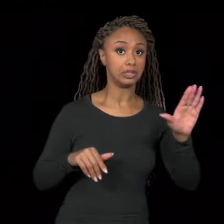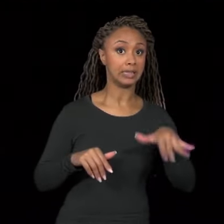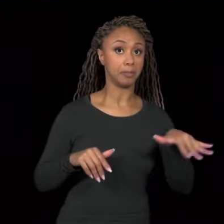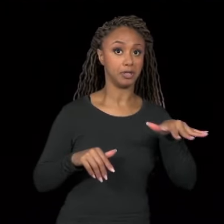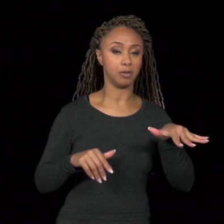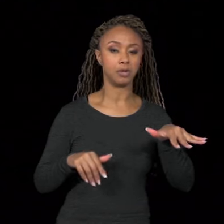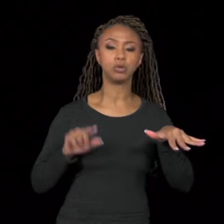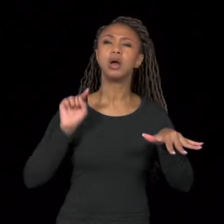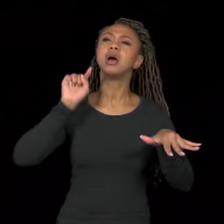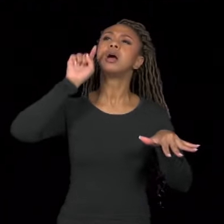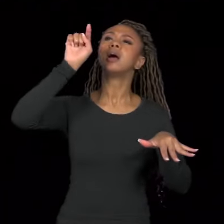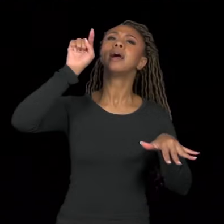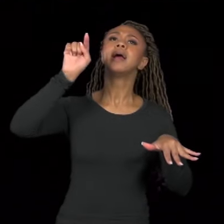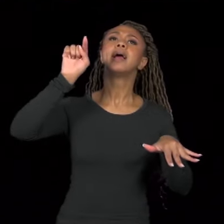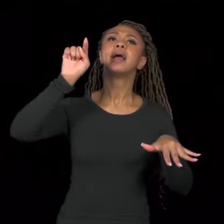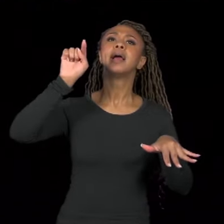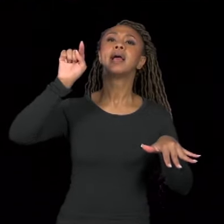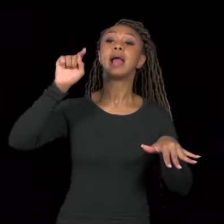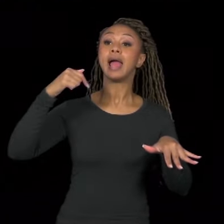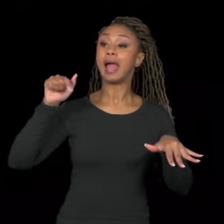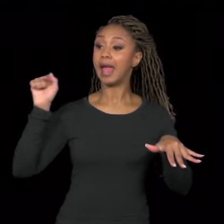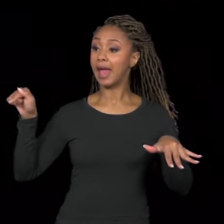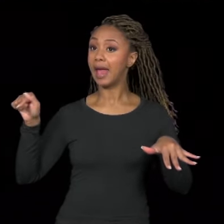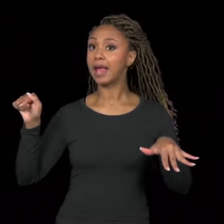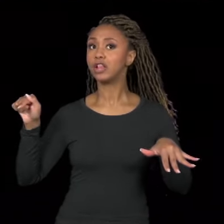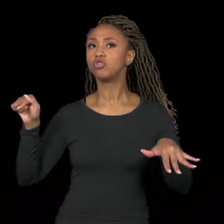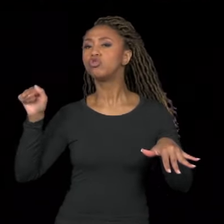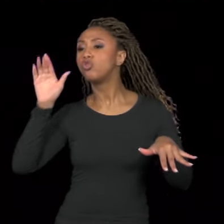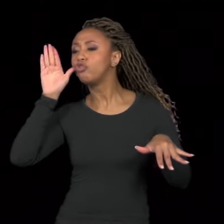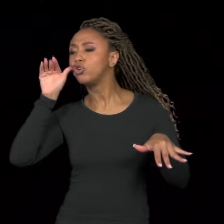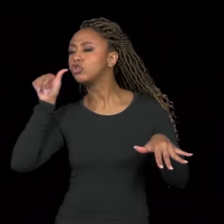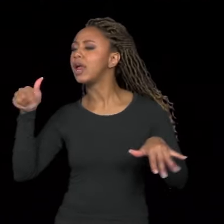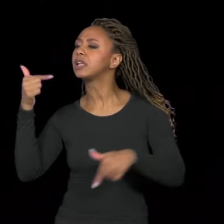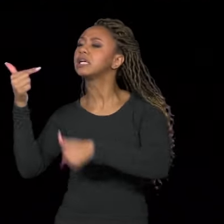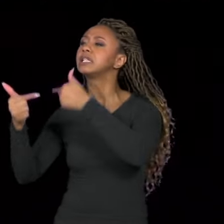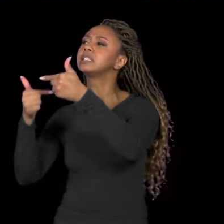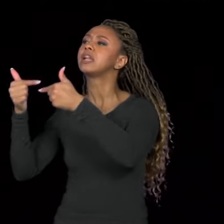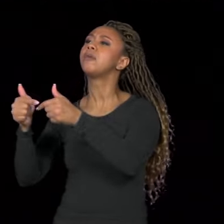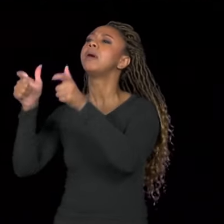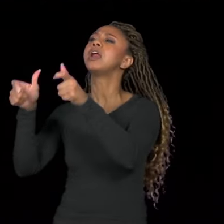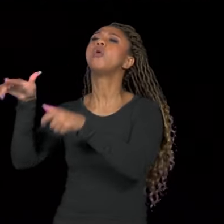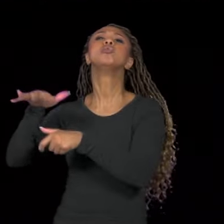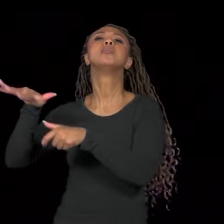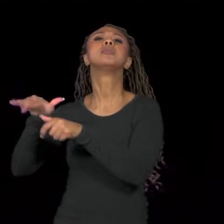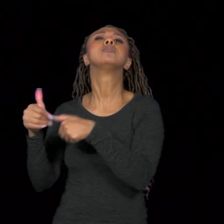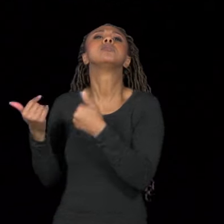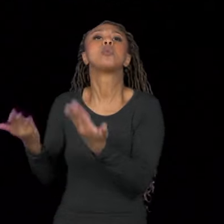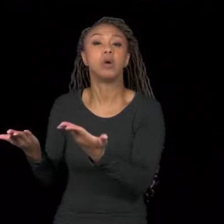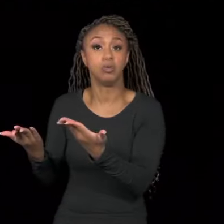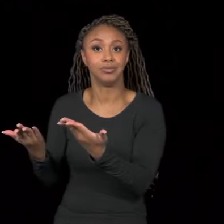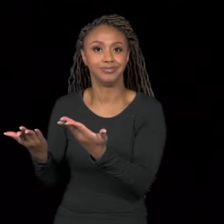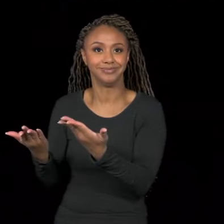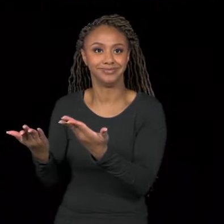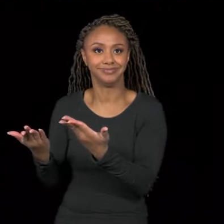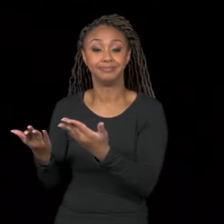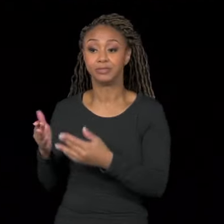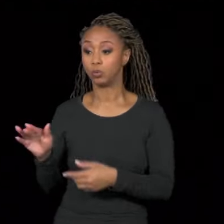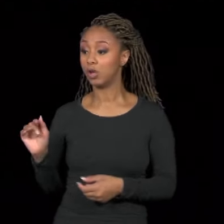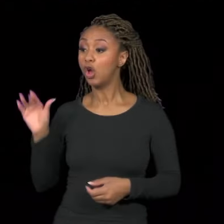TRABALHA EM QUAL DEPARTAMENTO, ENTÃO EU TENHO QUE, CADA FUNCIONÁRIO TRABALHA PARA UM